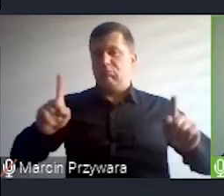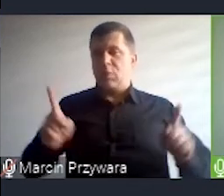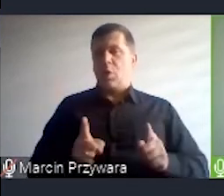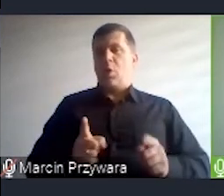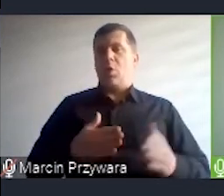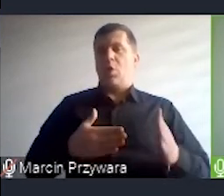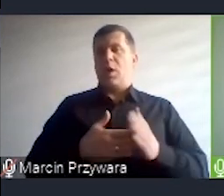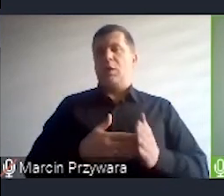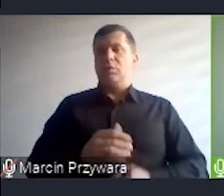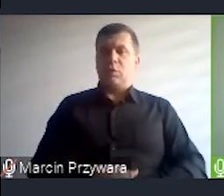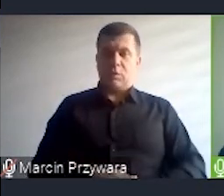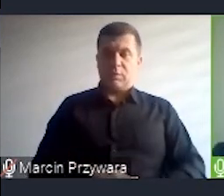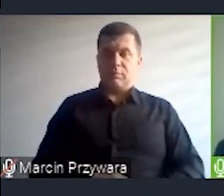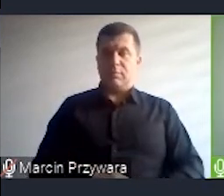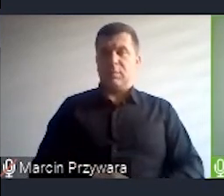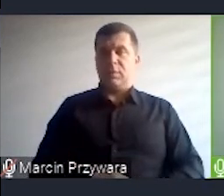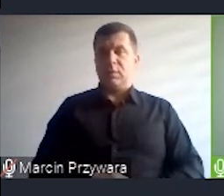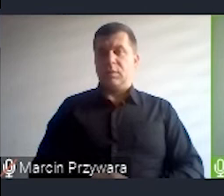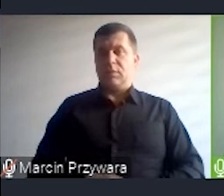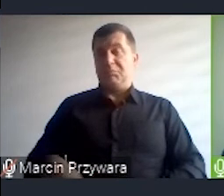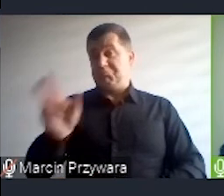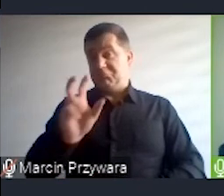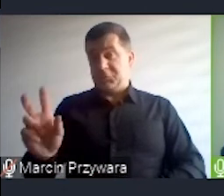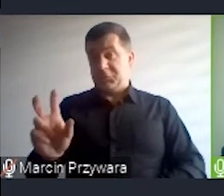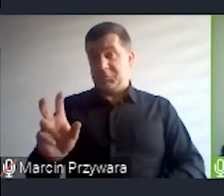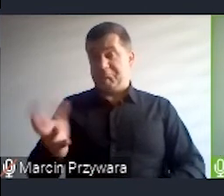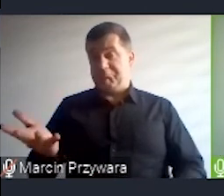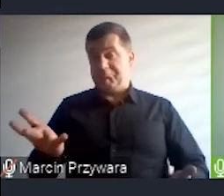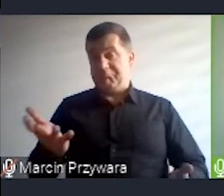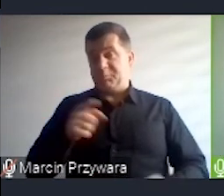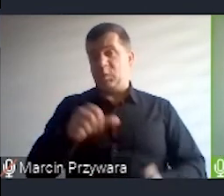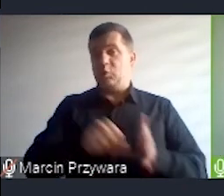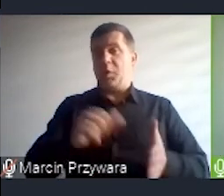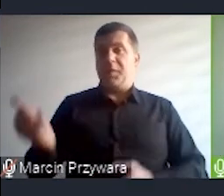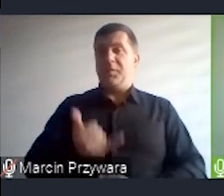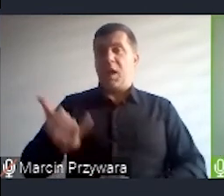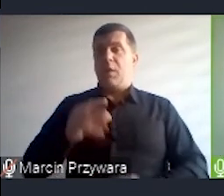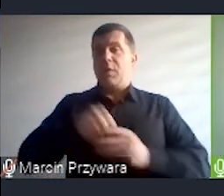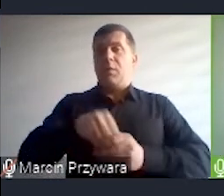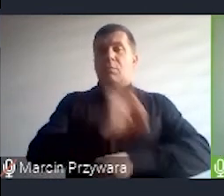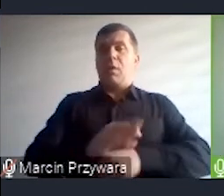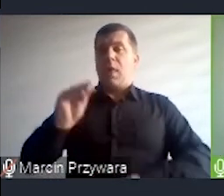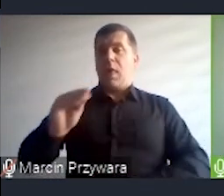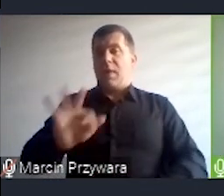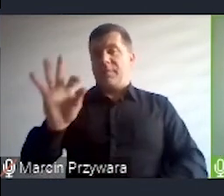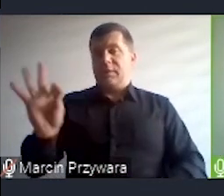Czyli w takim razie czy w odniesieniu do środków trwałych w projekcie EFS jest trwałość?